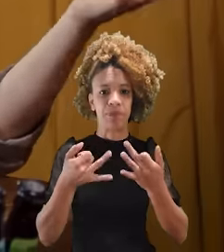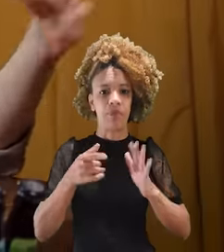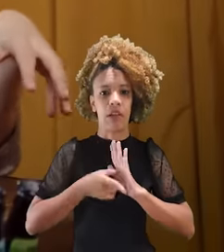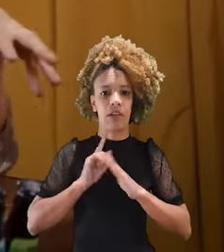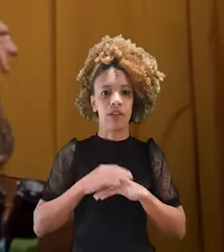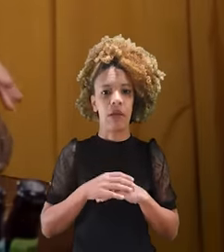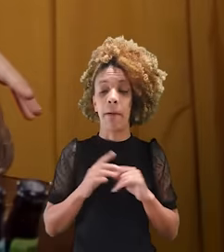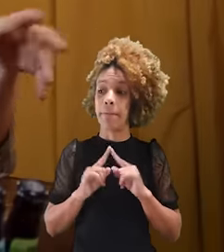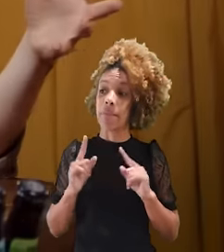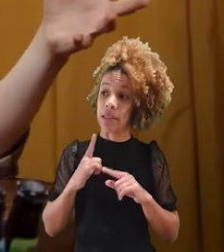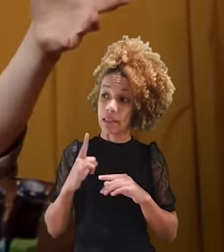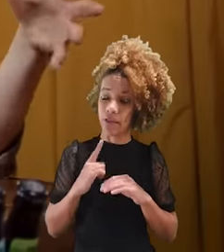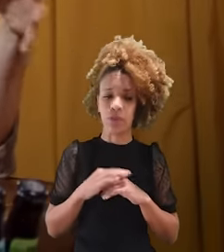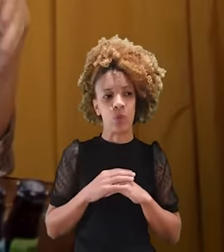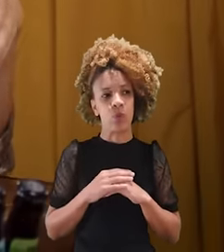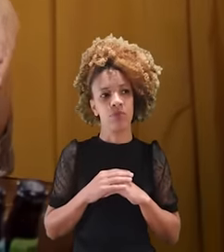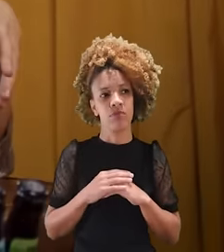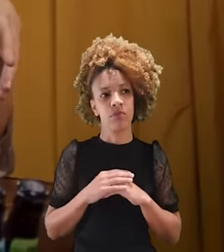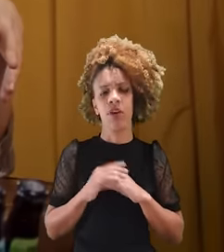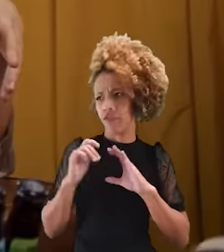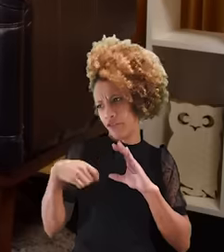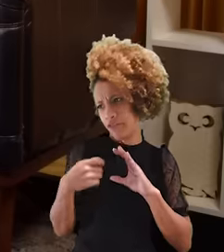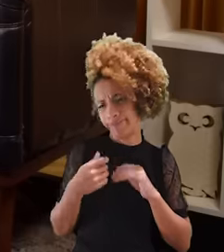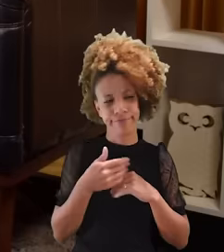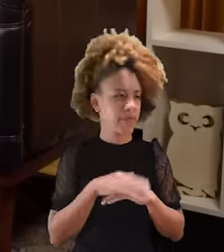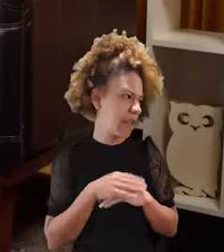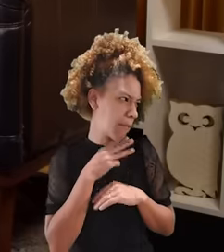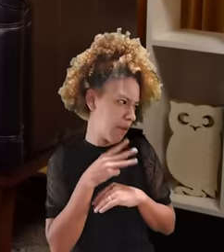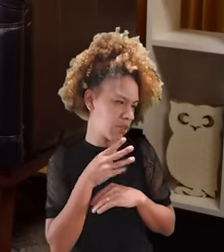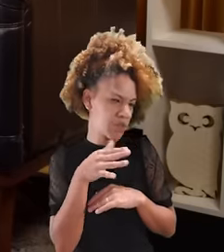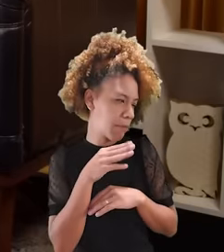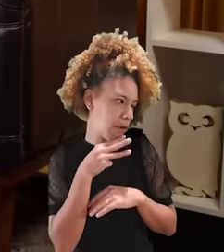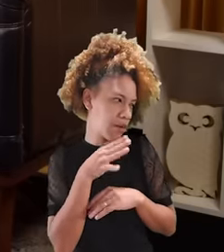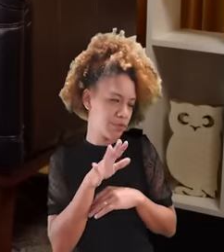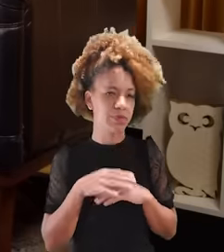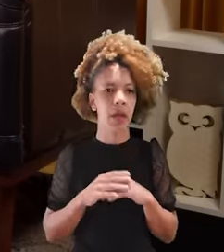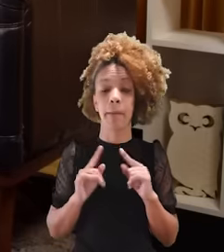assim eu fiz um post não sei quando vai passar vai passar em março março tá aí março eu fiz